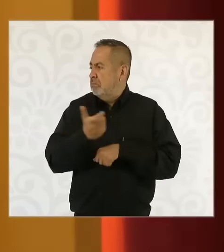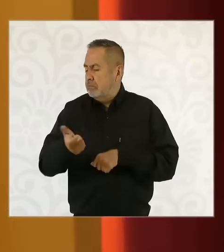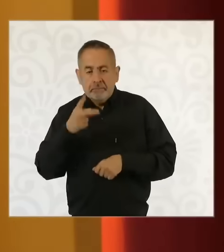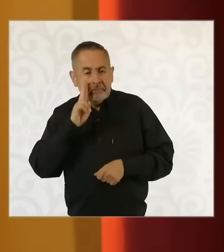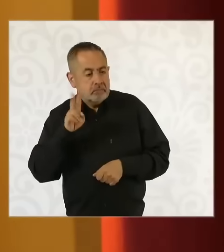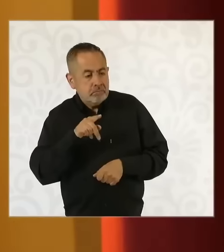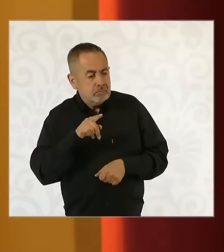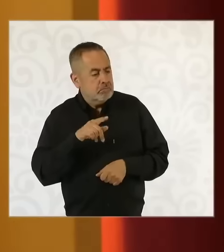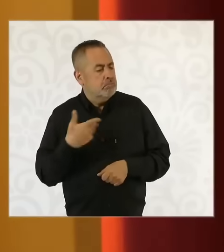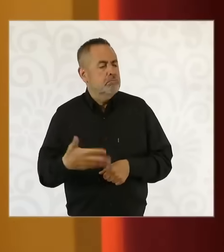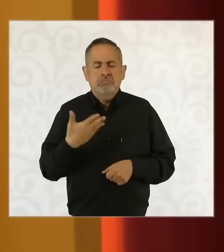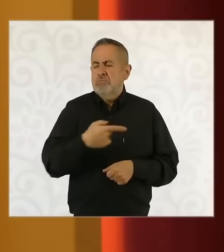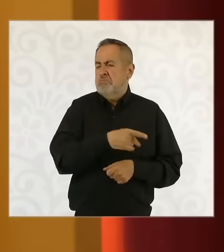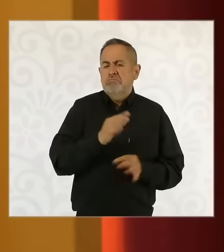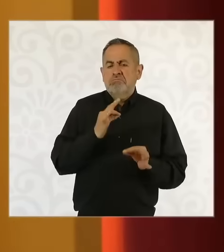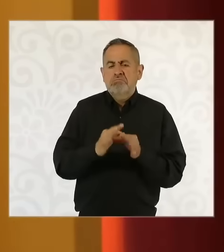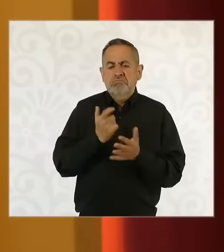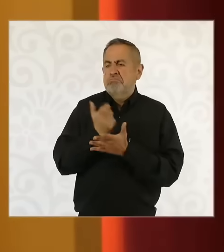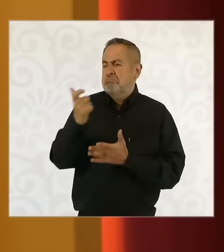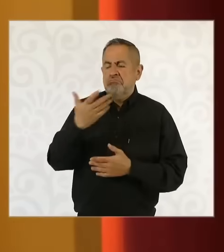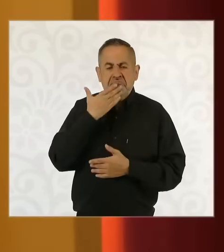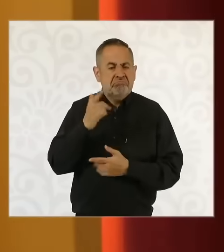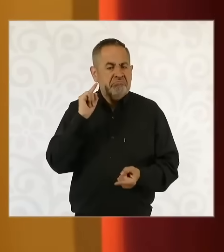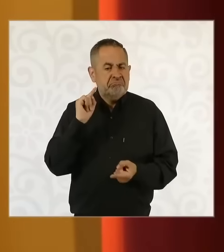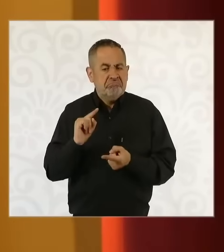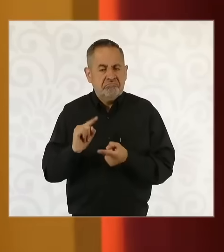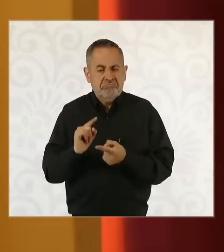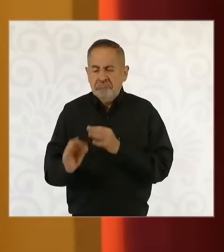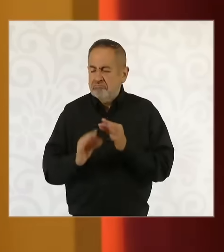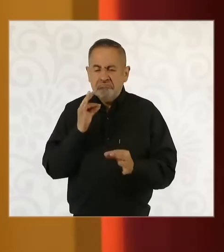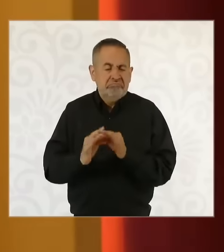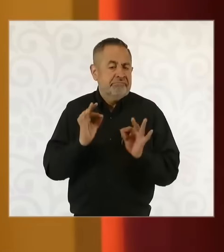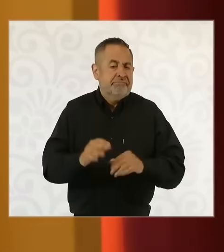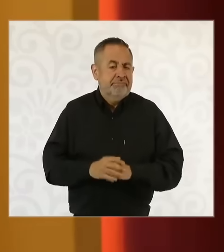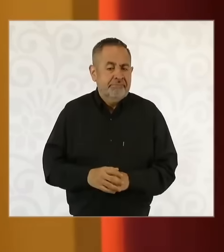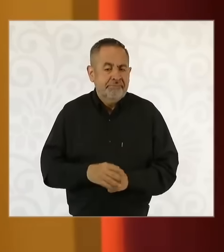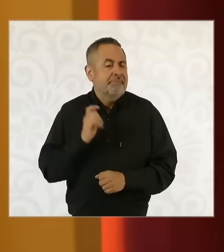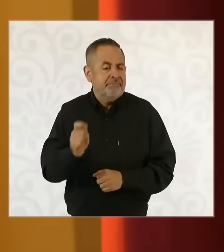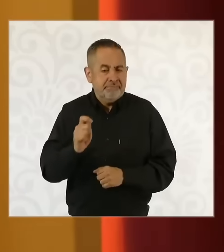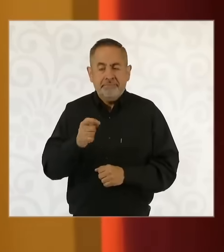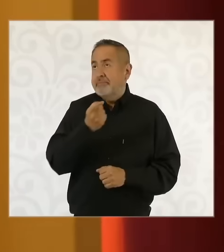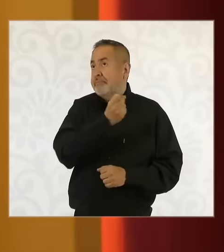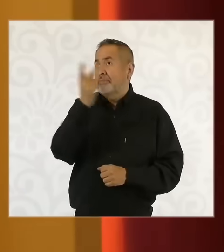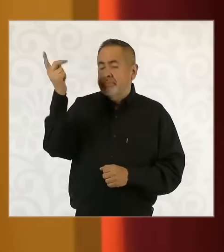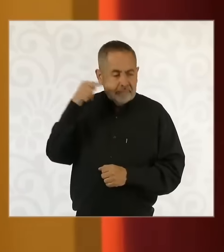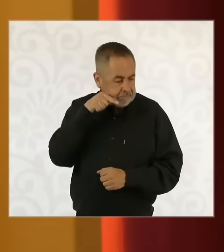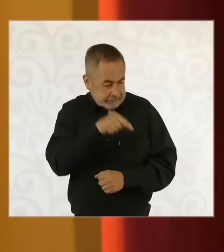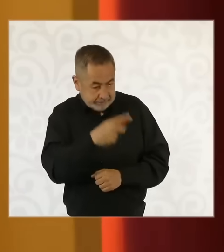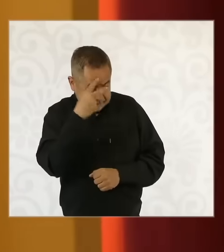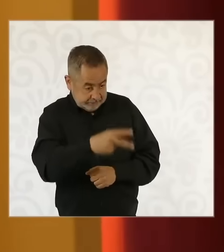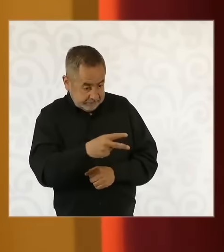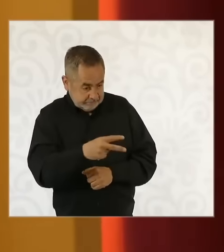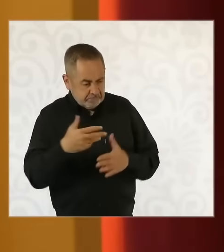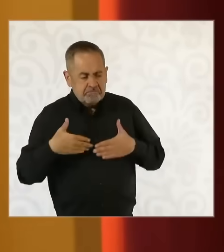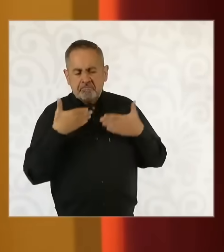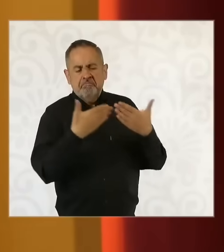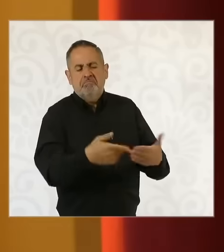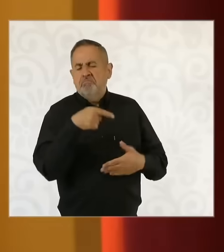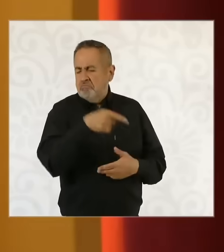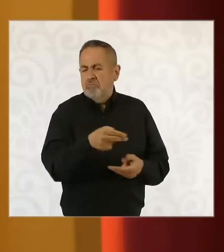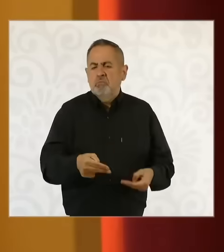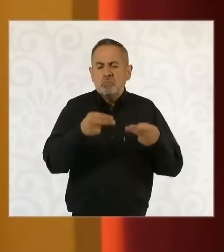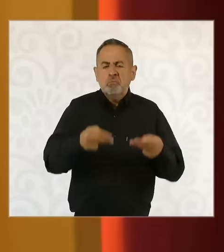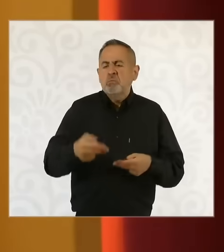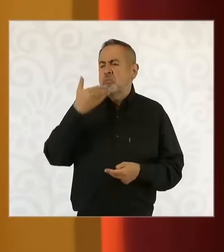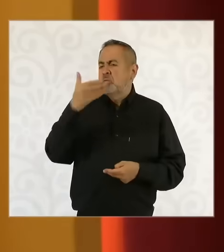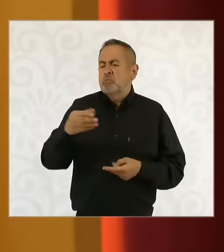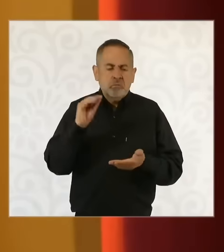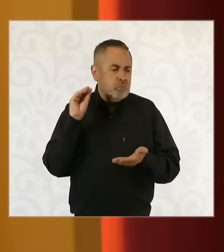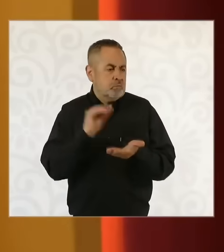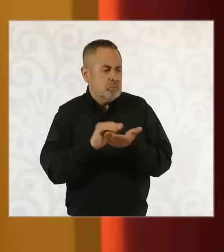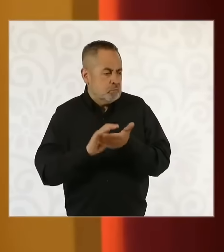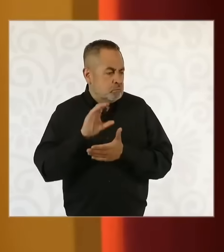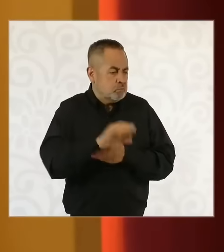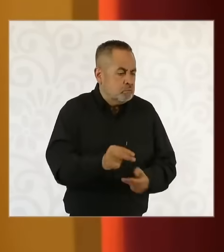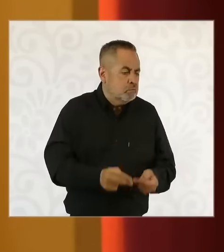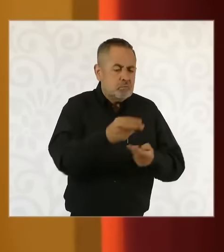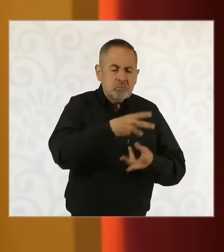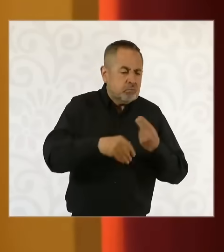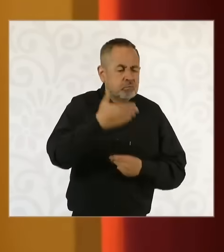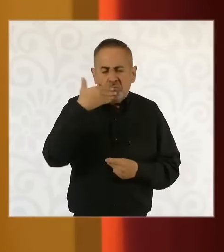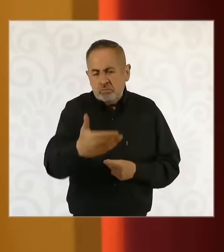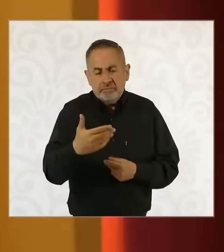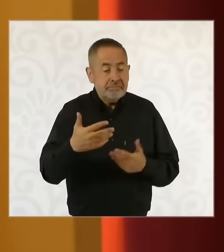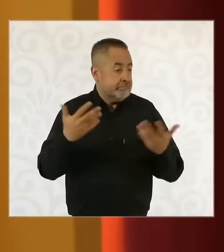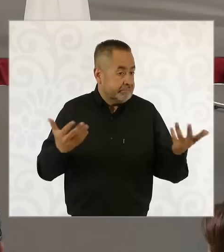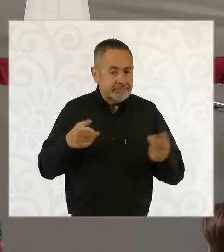disminuyendo es decir confianza en nuestro país y como hemos dicho entre la inversión pública y